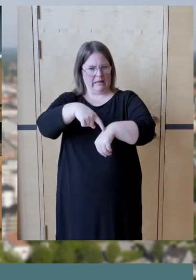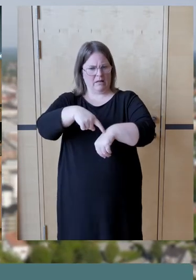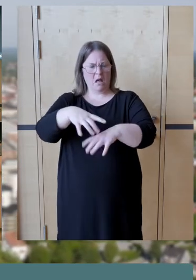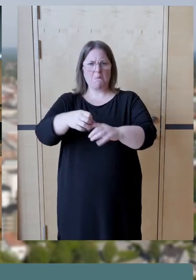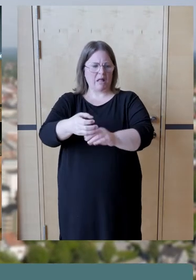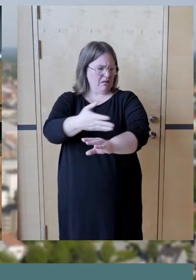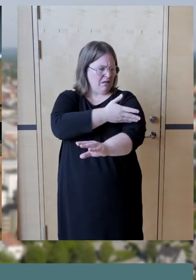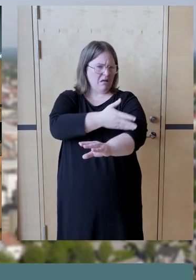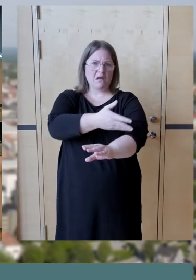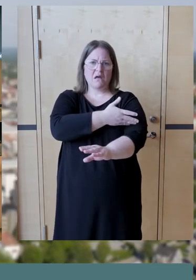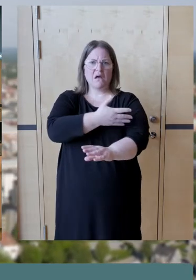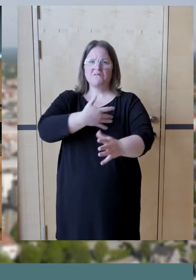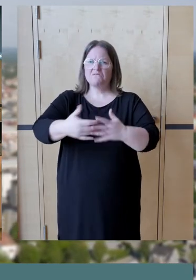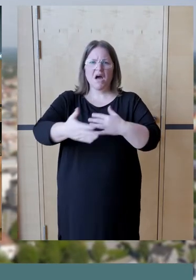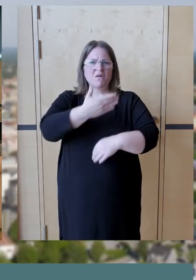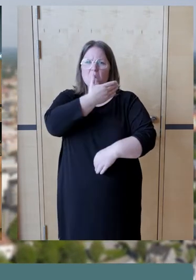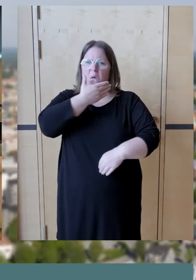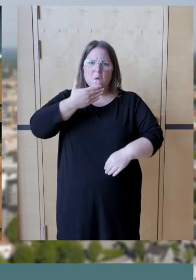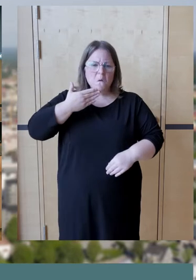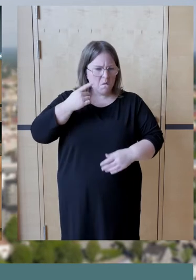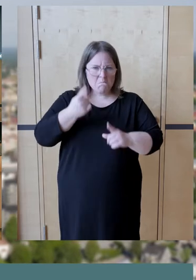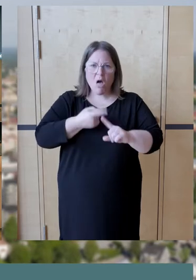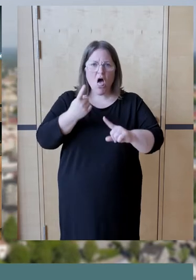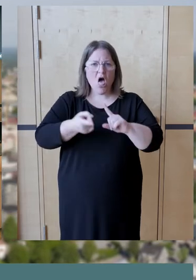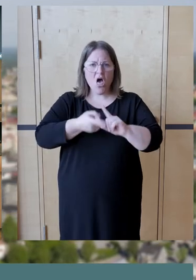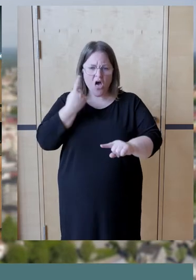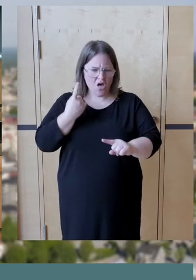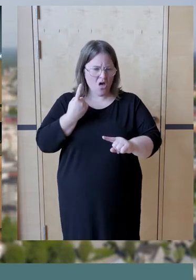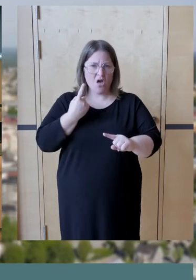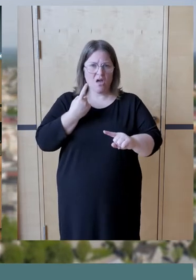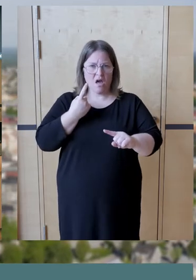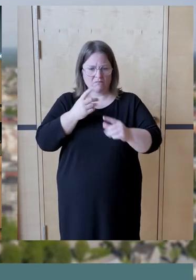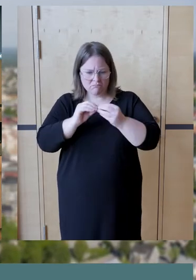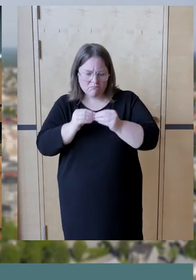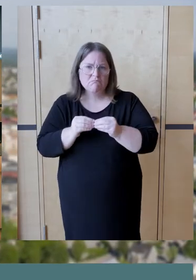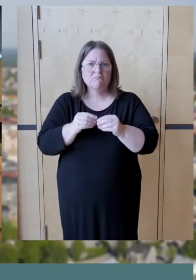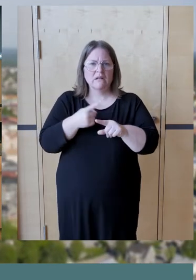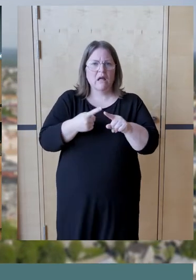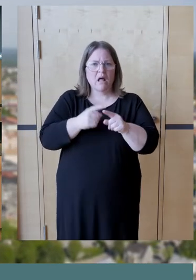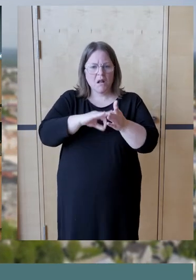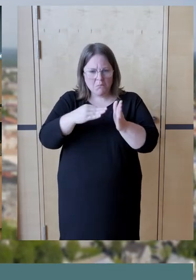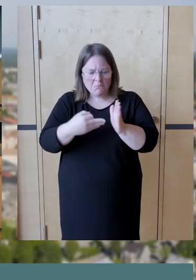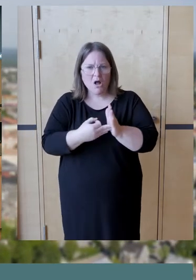Alla dessa år med ta fram en detaljplan Som hade en rita som kunde bygga 120